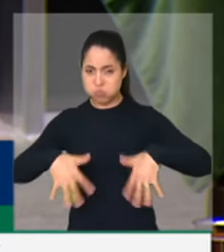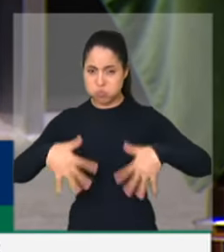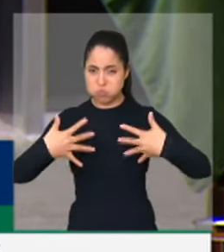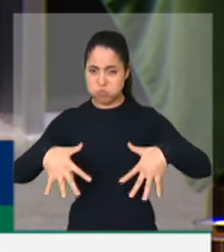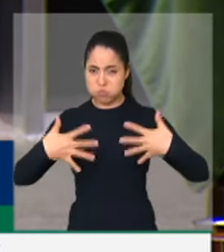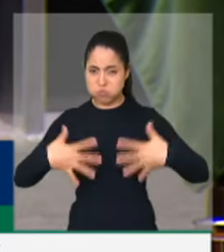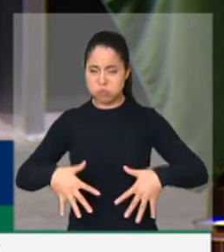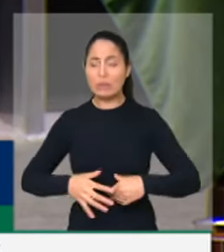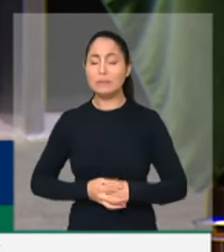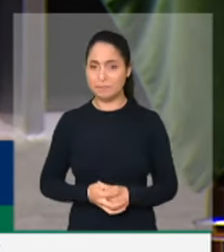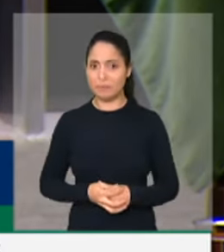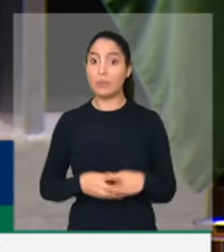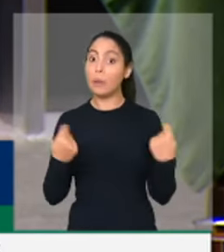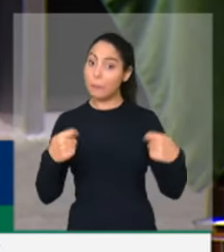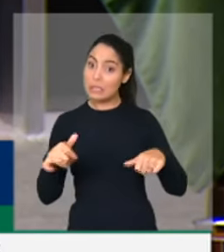TÊM QUE SER ADOTADAS. OS HOSPITAIS PRIVADOS TAMBÉM BOA